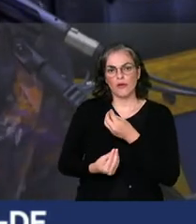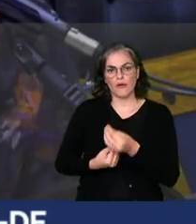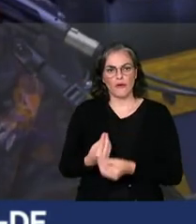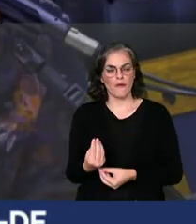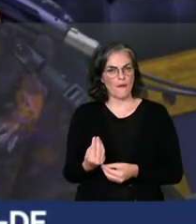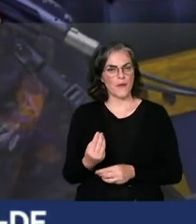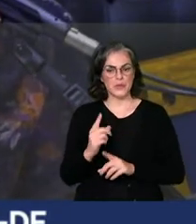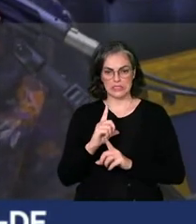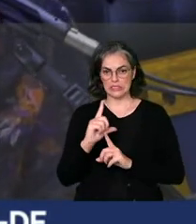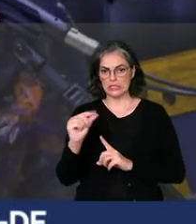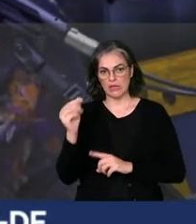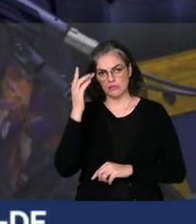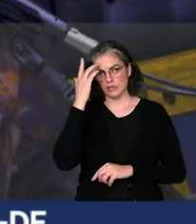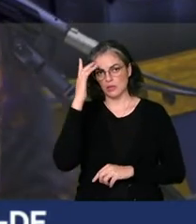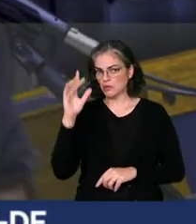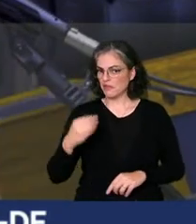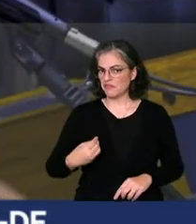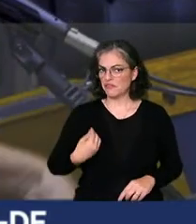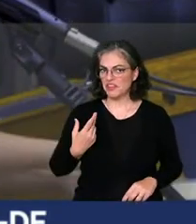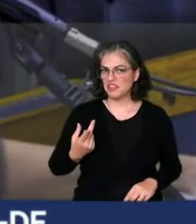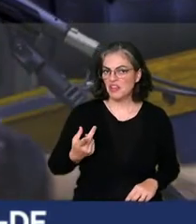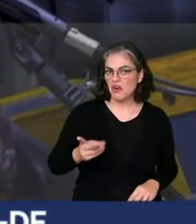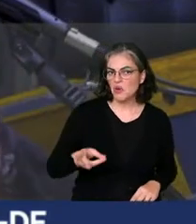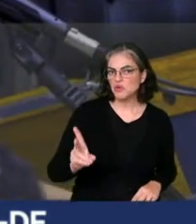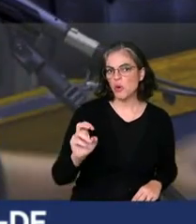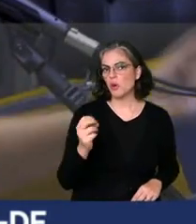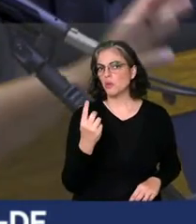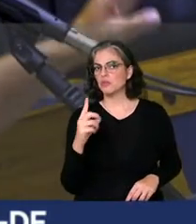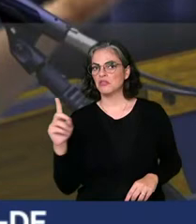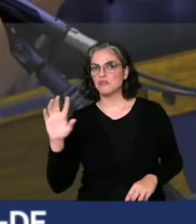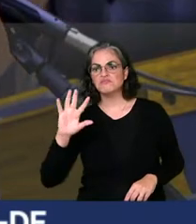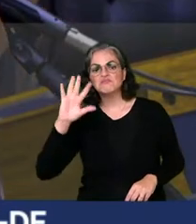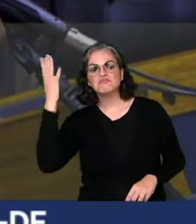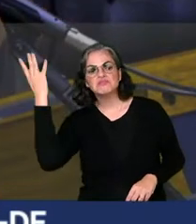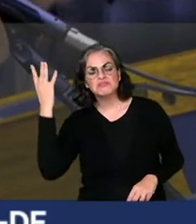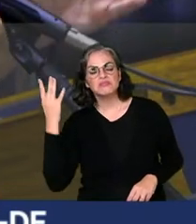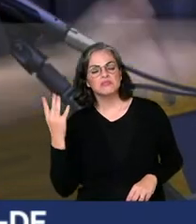VEZES E NÃO SABEM SE VÃO VOLTAR. ENTÃO, PORTANTO, NÃO É POSSÍVEL, COMO É POSSÍVEL ACREDITAR QUE